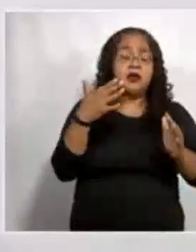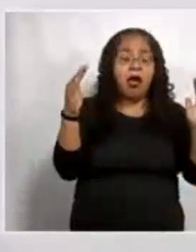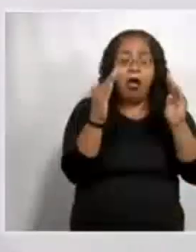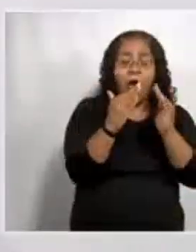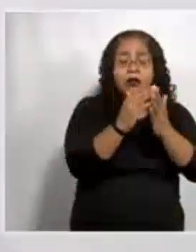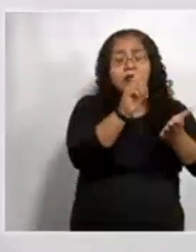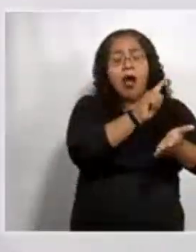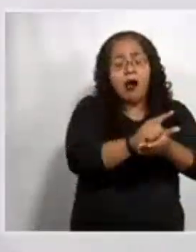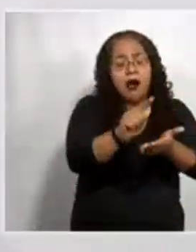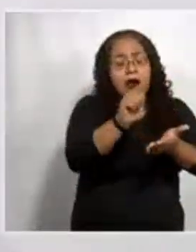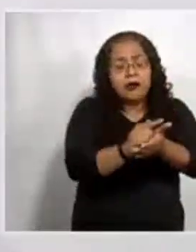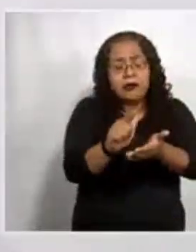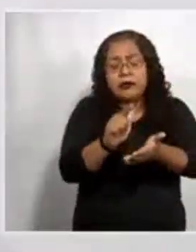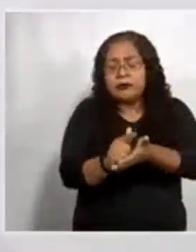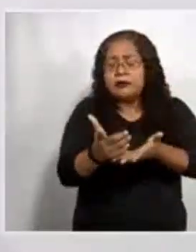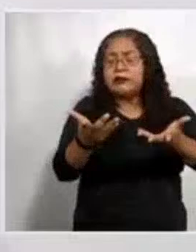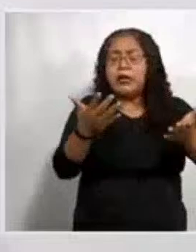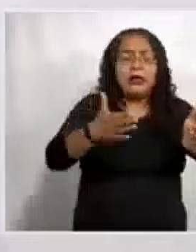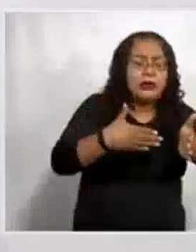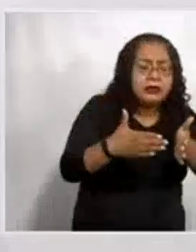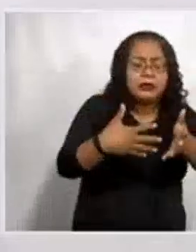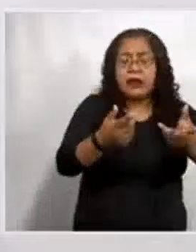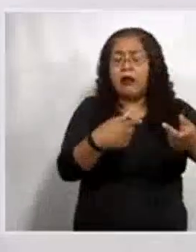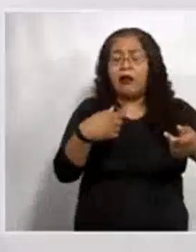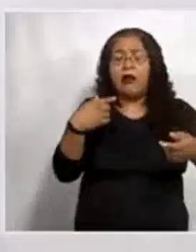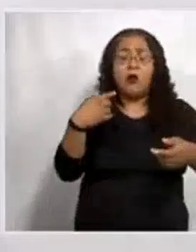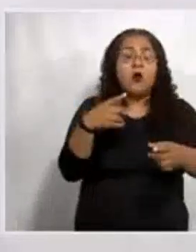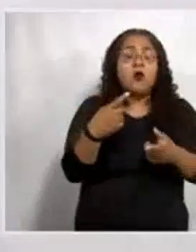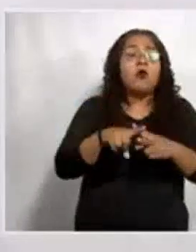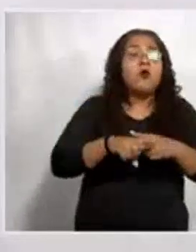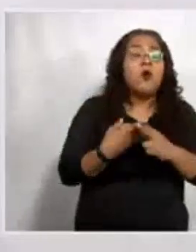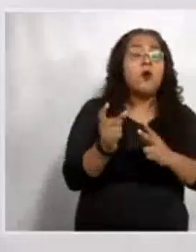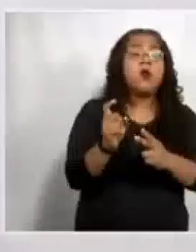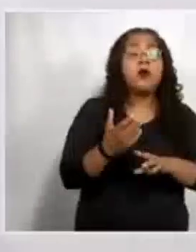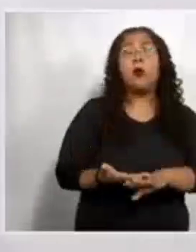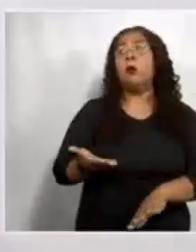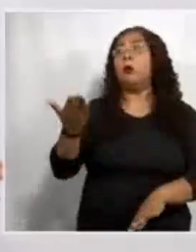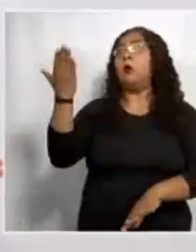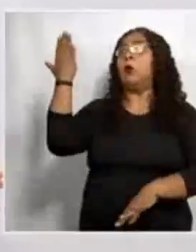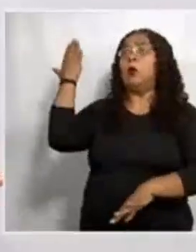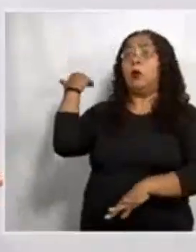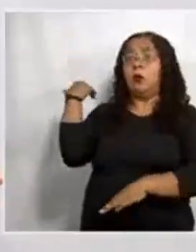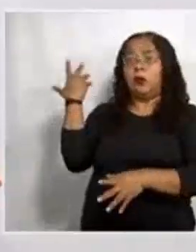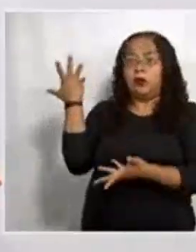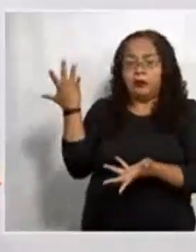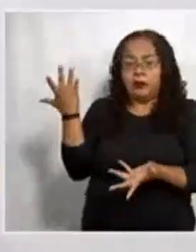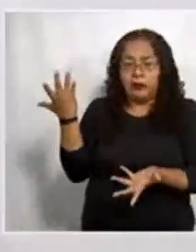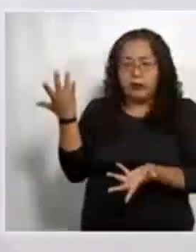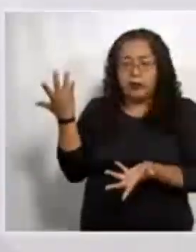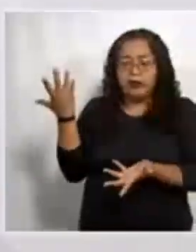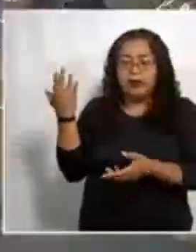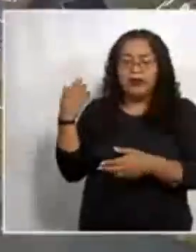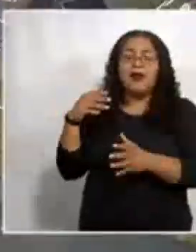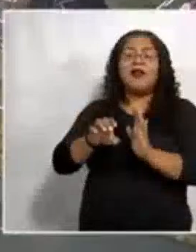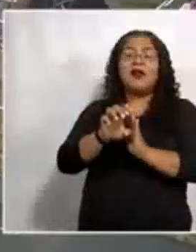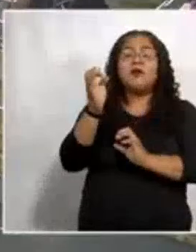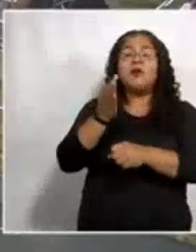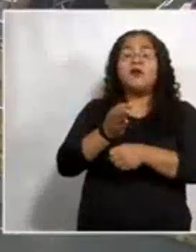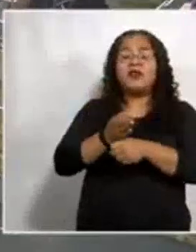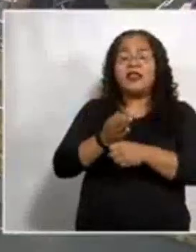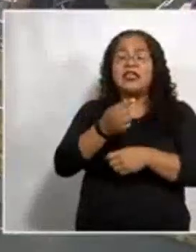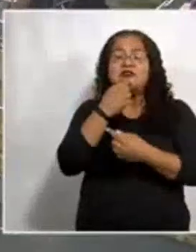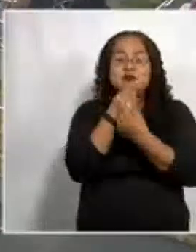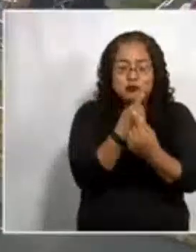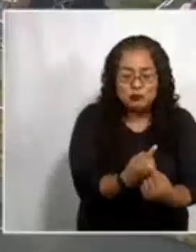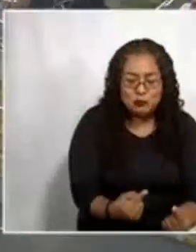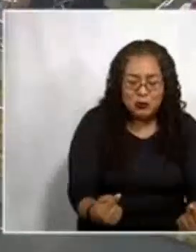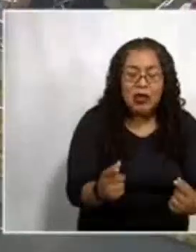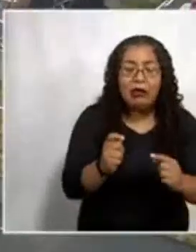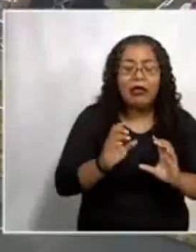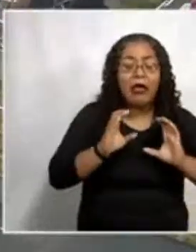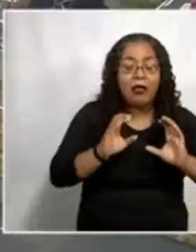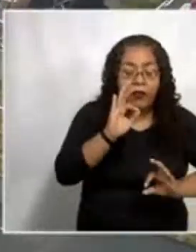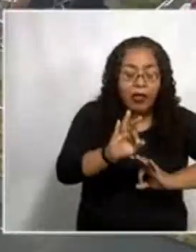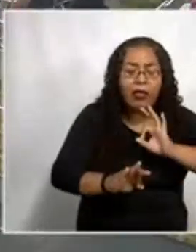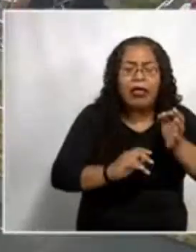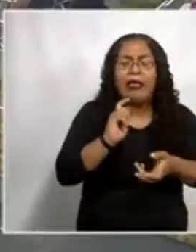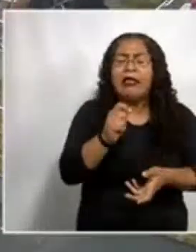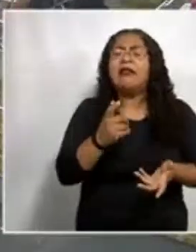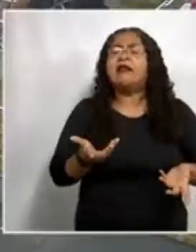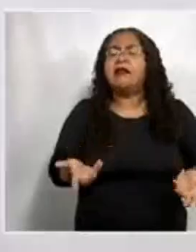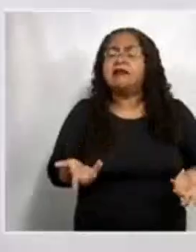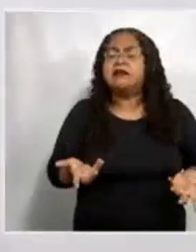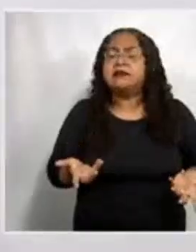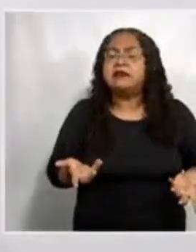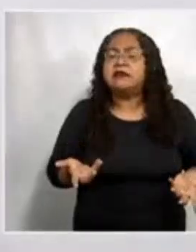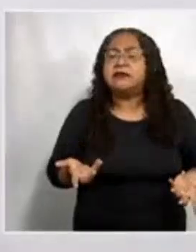mucho tiempo. Por ejemplo, ¿quién cuida de las niñas y los niños principalmente? ¿Quién